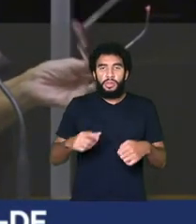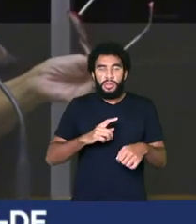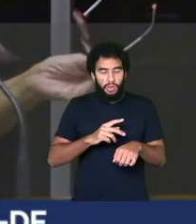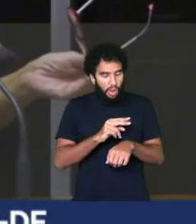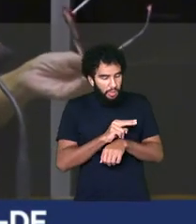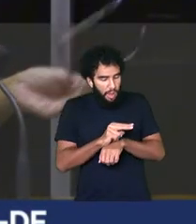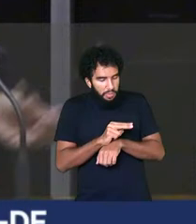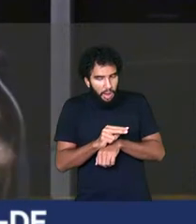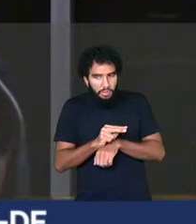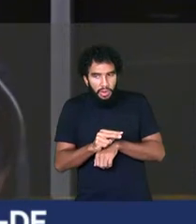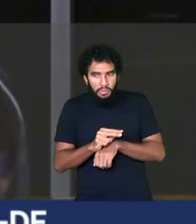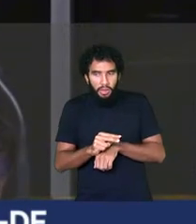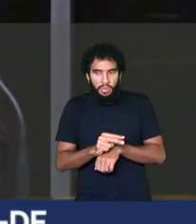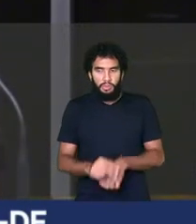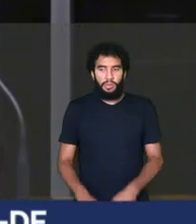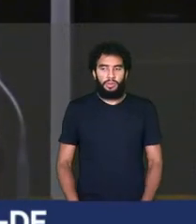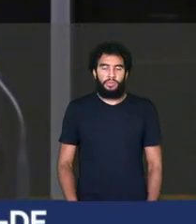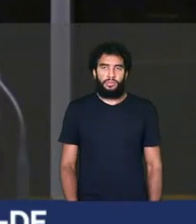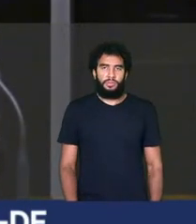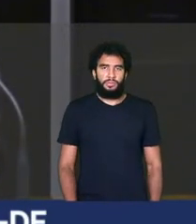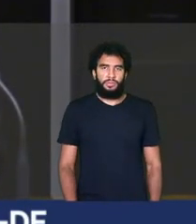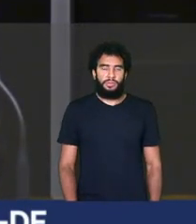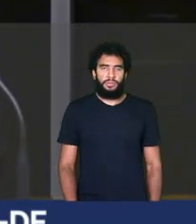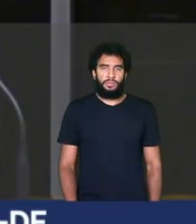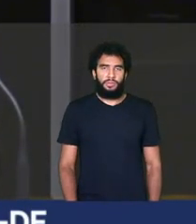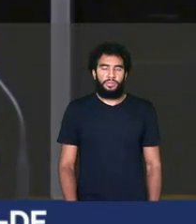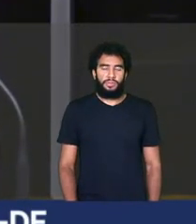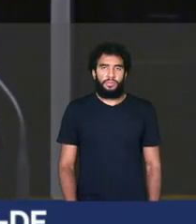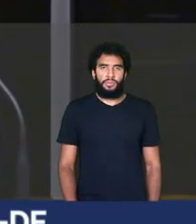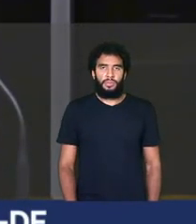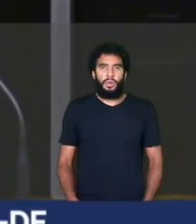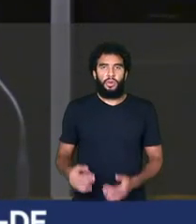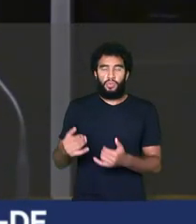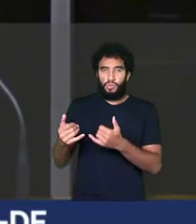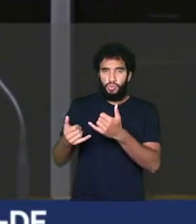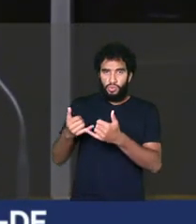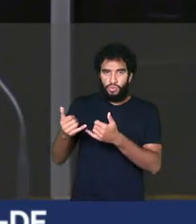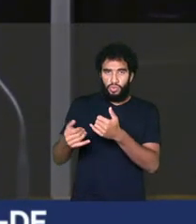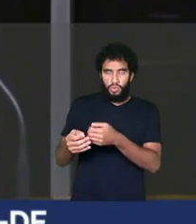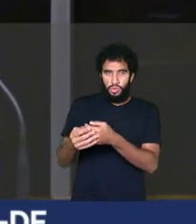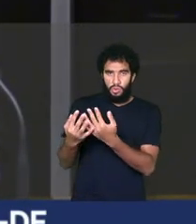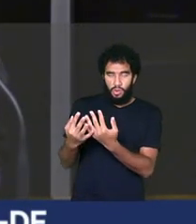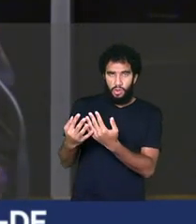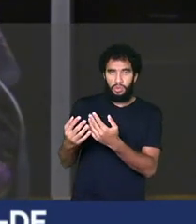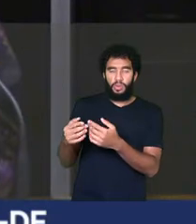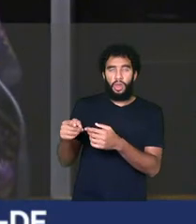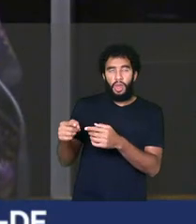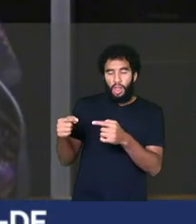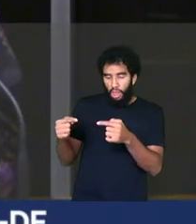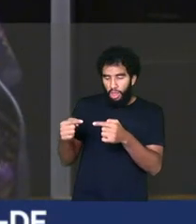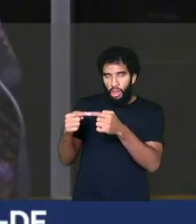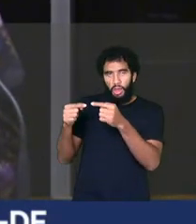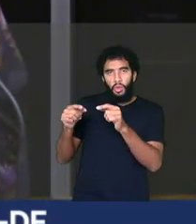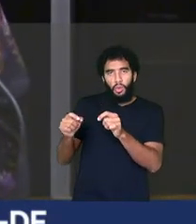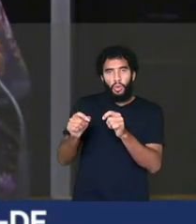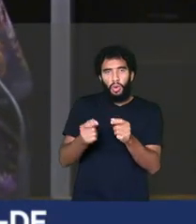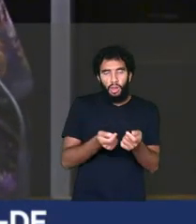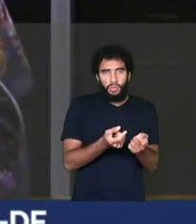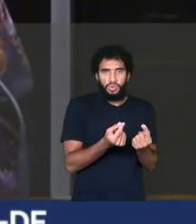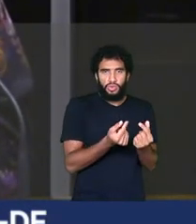ATÉ PORQUE TEM QUE TER UM PROCESSO DE FISCALIZAÇÃO. OS JOGOS, ELES TÊM ASSOCIAÇÃO COM A LAVAGEM DE DINHEIRO, ASSOCIAÇÃO COM O CAIXA DOIS,